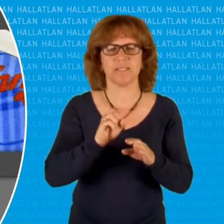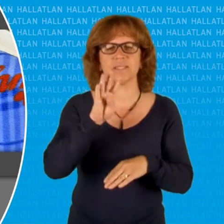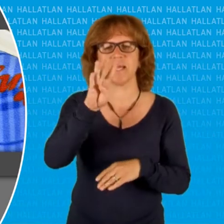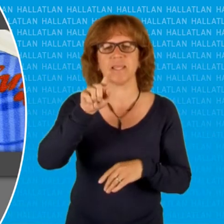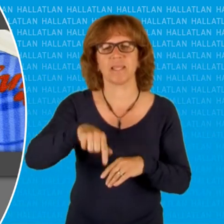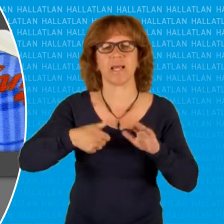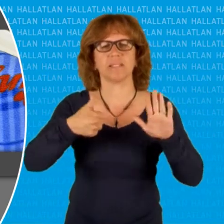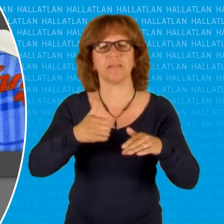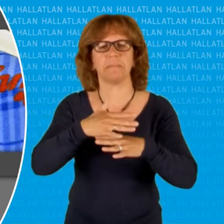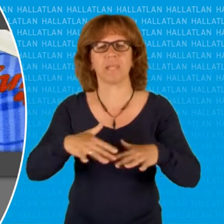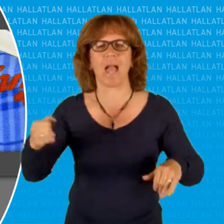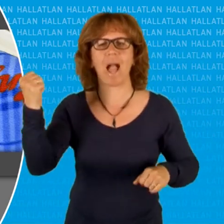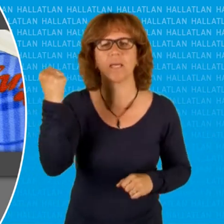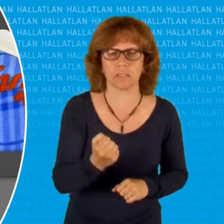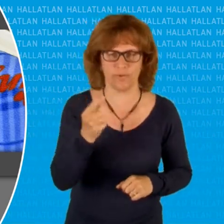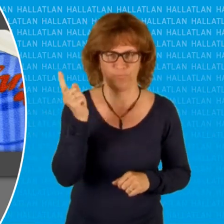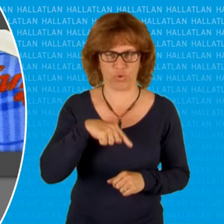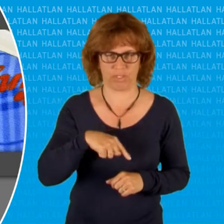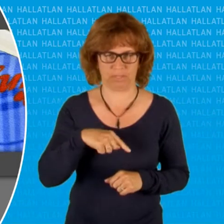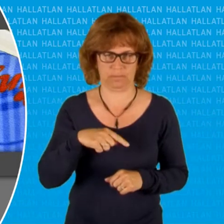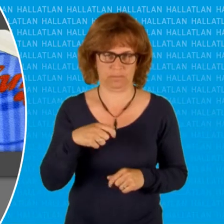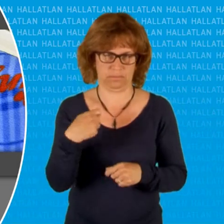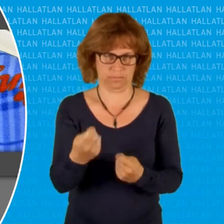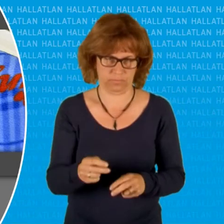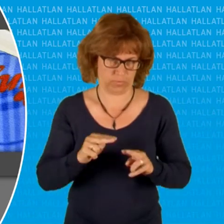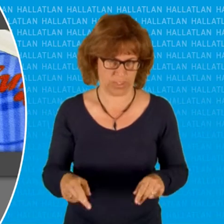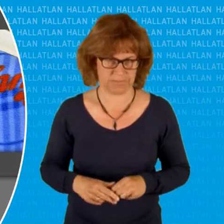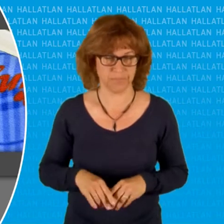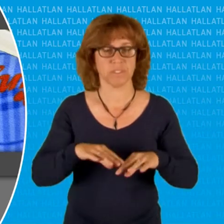ezeken 14,6 milliárd forint van.